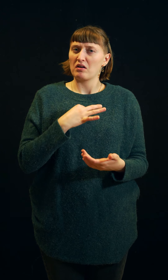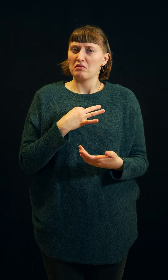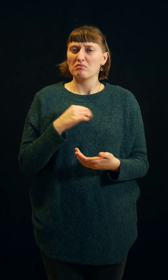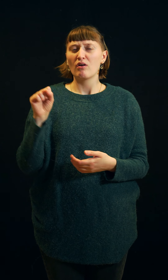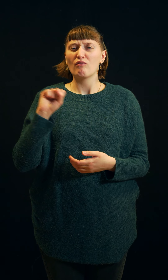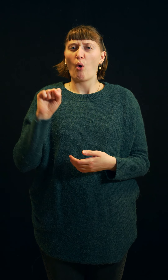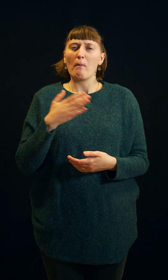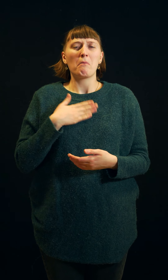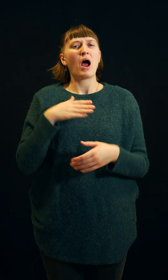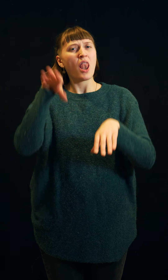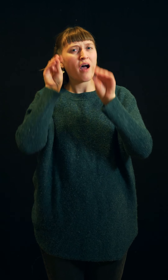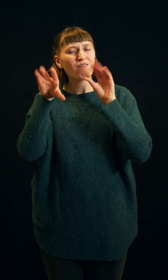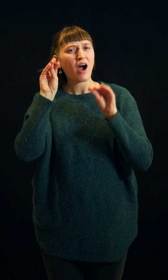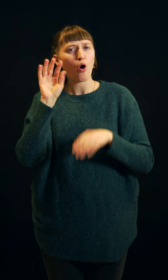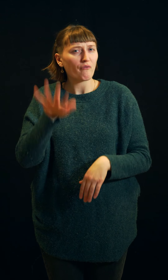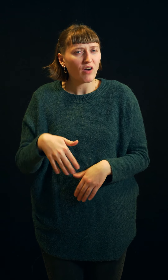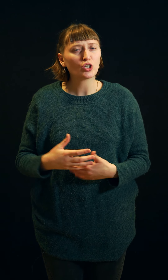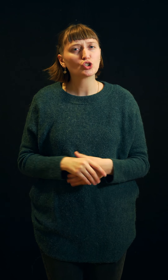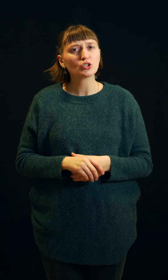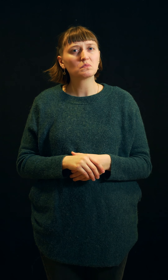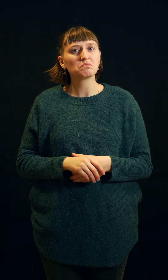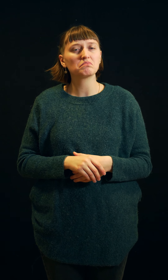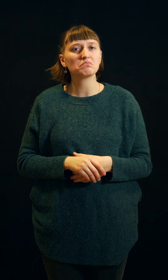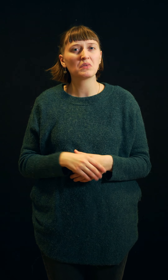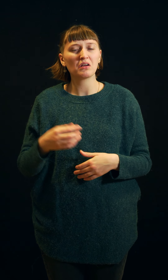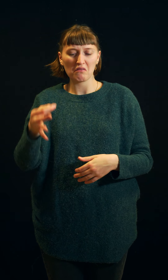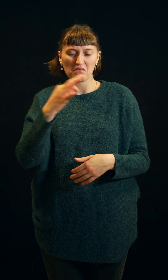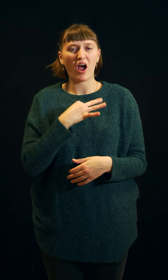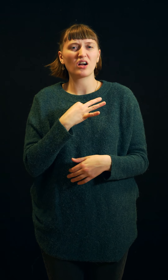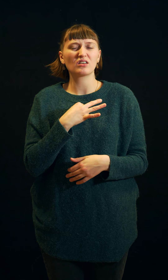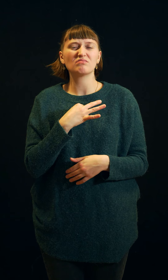frage ich mich, was bei mir eigentlich falsch gelaufen ist.